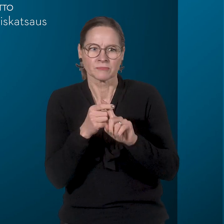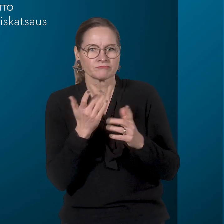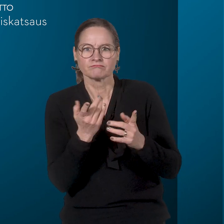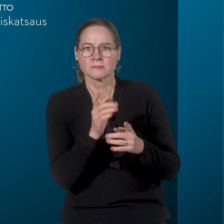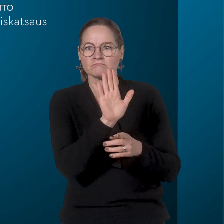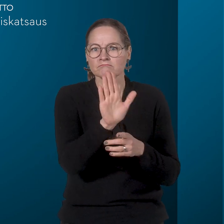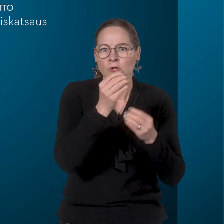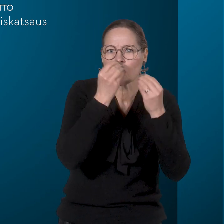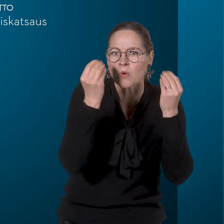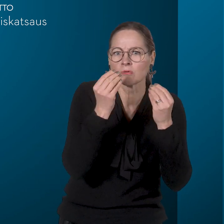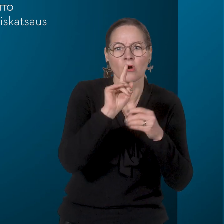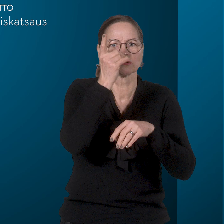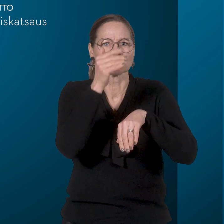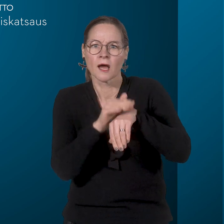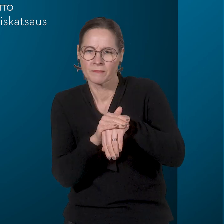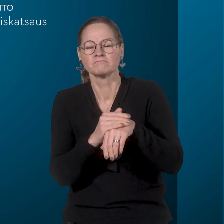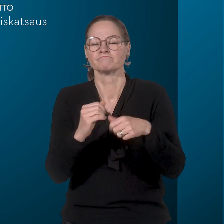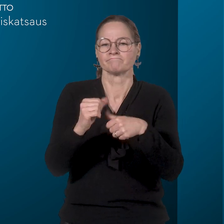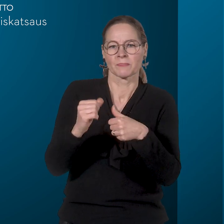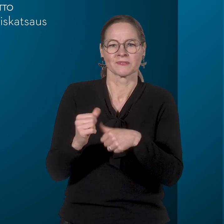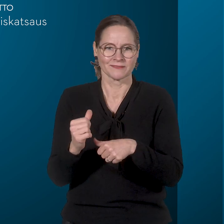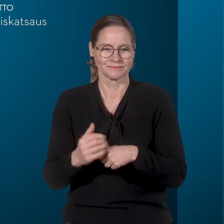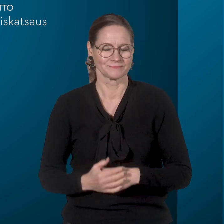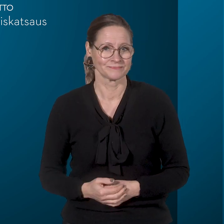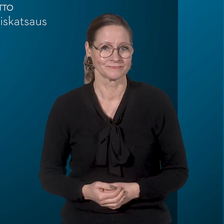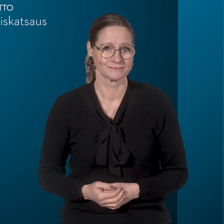riippuen koulutuksestasi ja osaamisestasi.